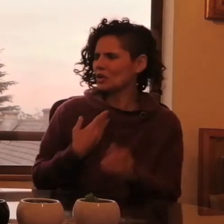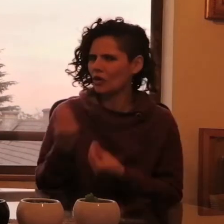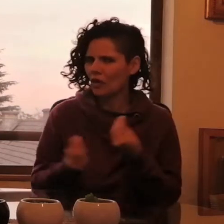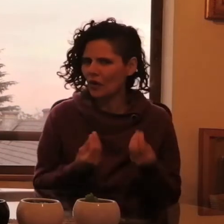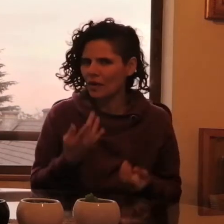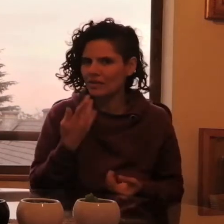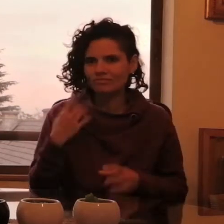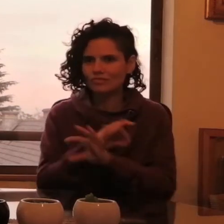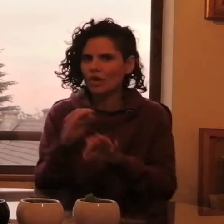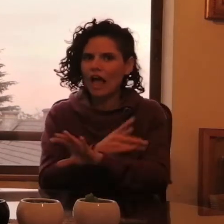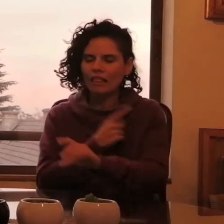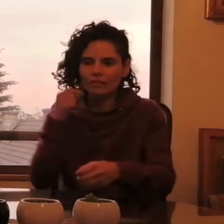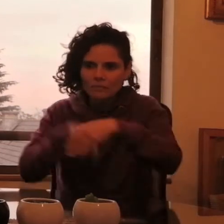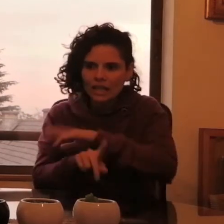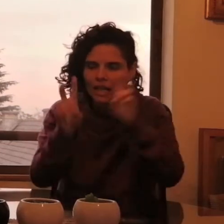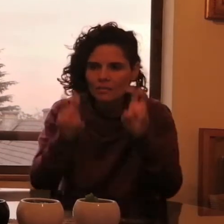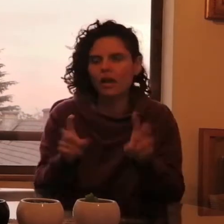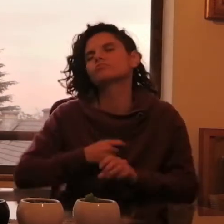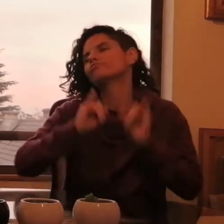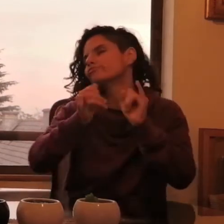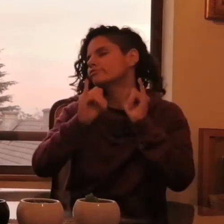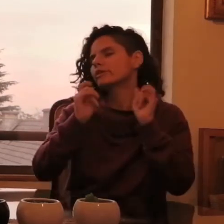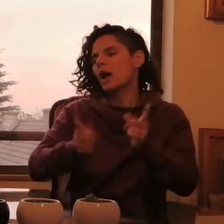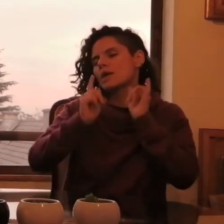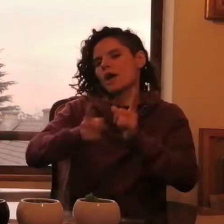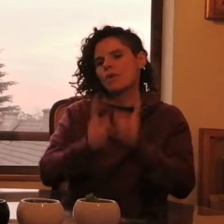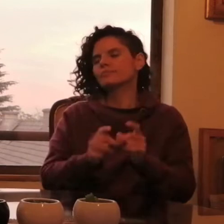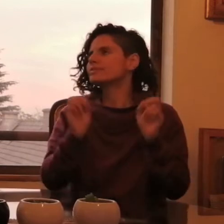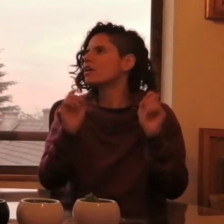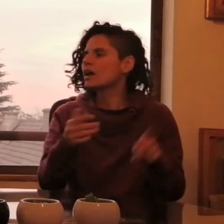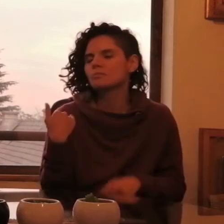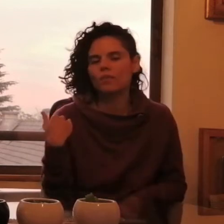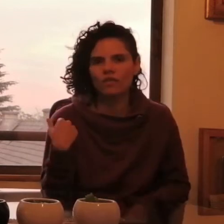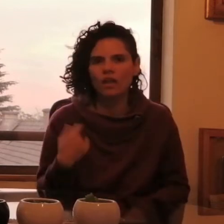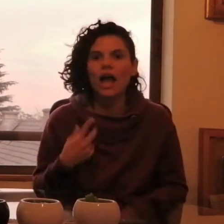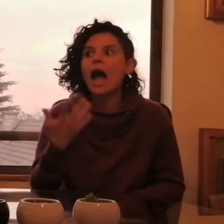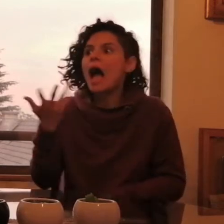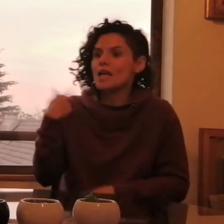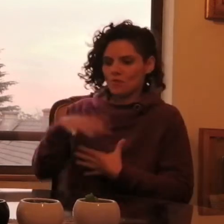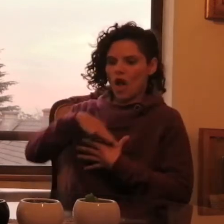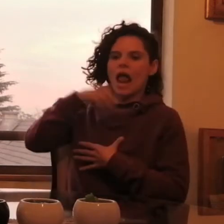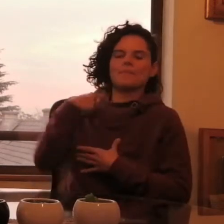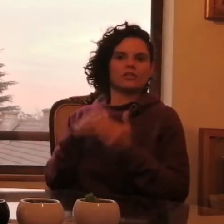me he metido en esto, no si si tú puedes, ya listo dale - como un espíritu de liderazgo medio encubierto